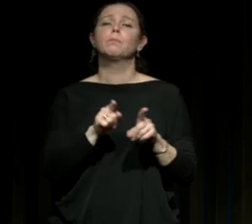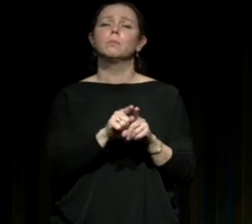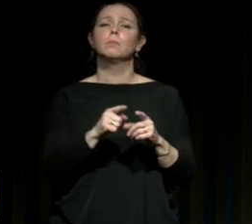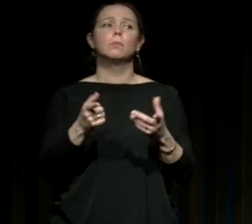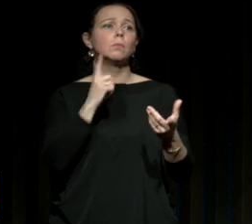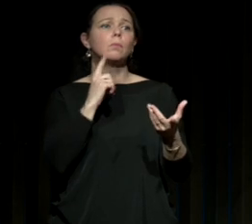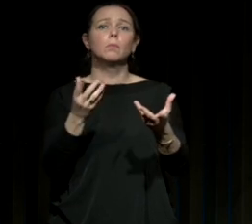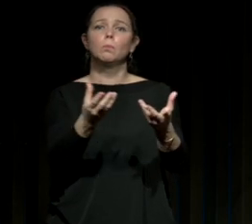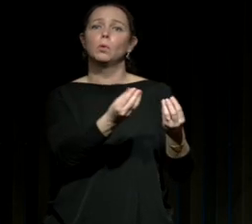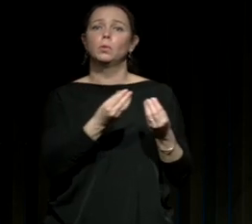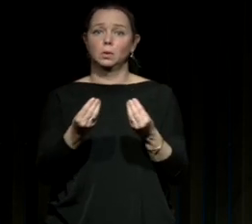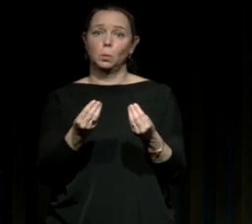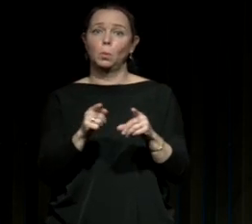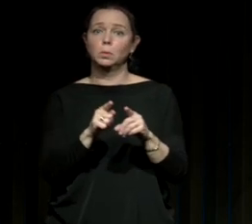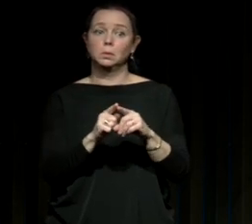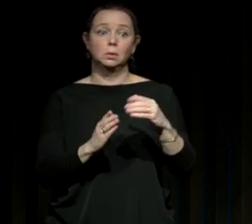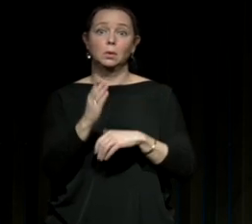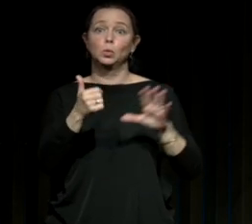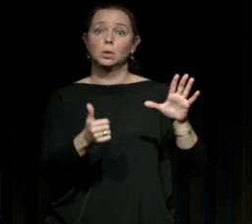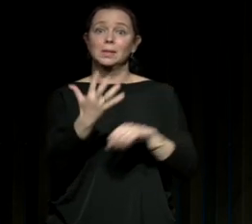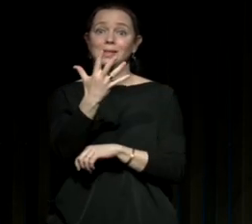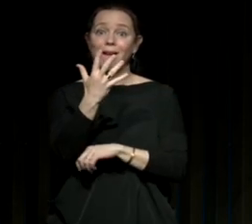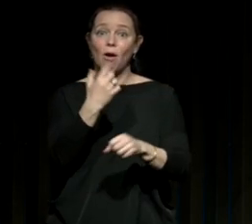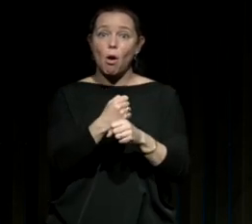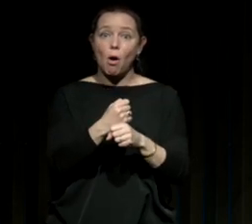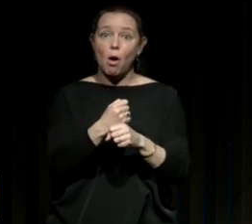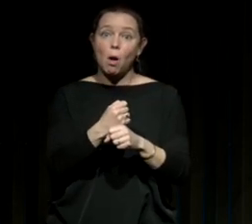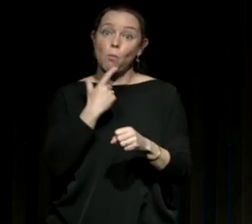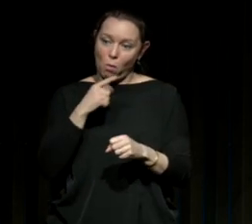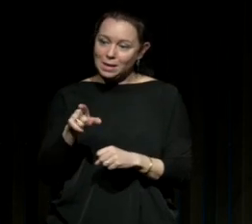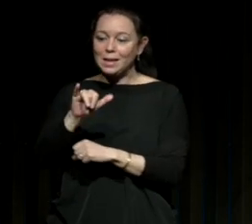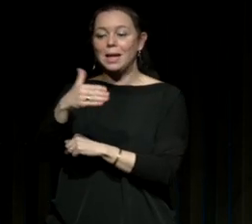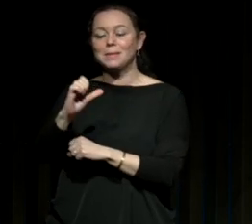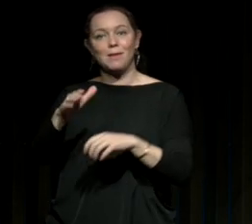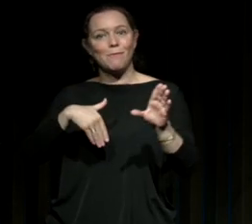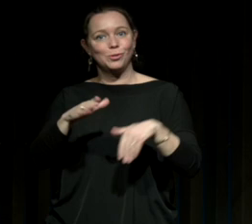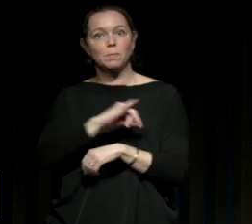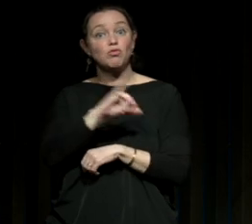patients de plus de 65 ans septième cd valable jusqu'à 65 ans après on sait pas trop d'autant